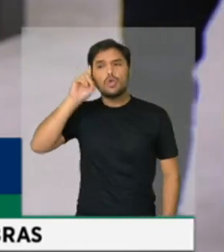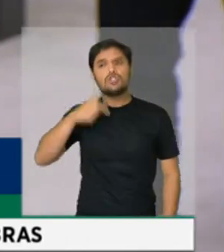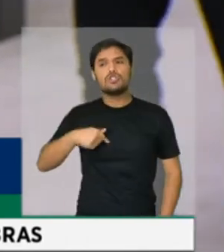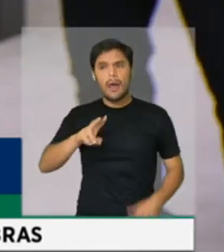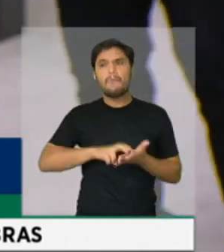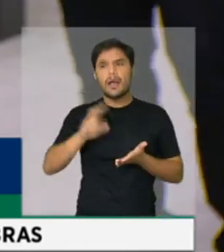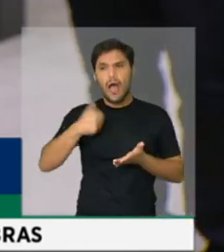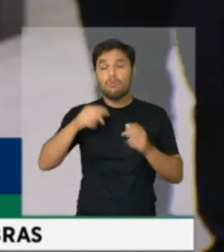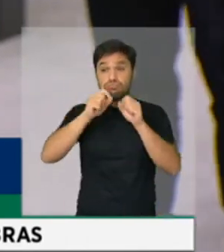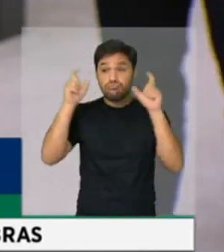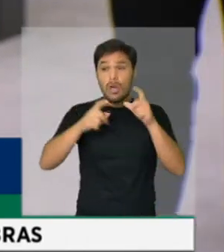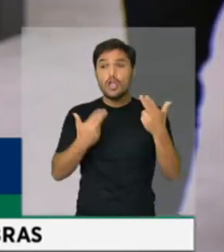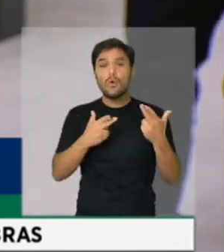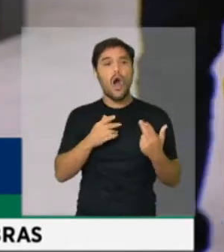INTERVENÇÃO E SER CHAMADA MARIA DO BARRACO, NÃO PODE